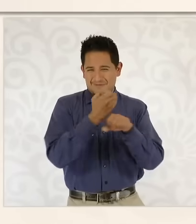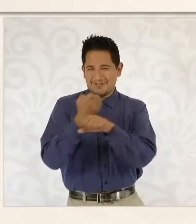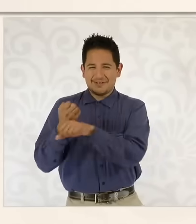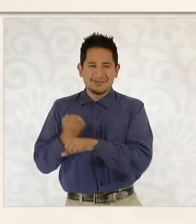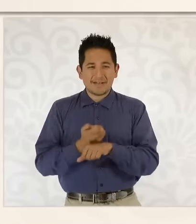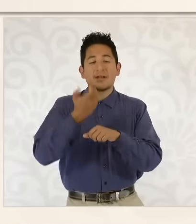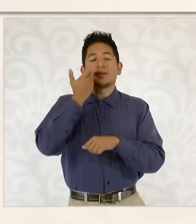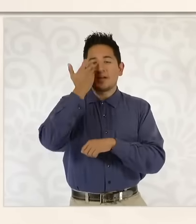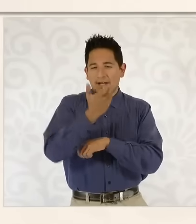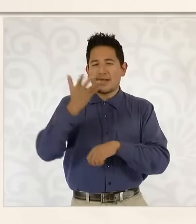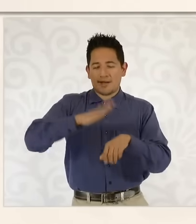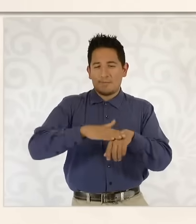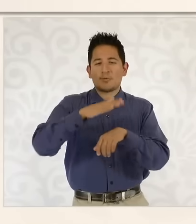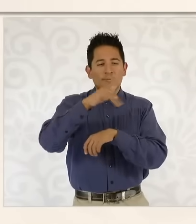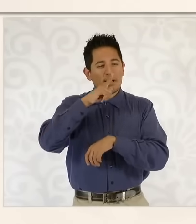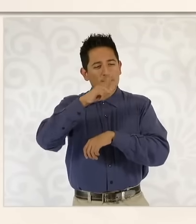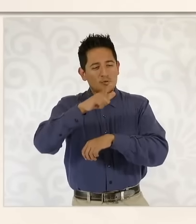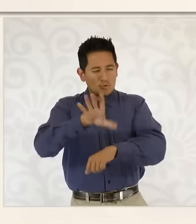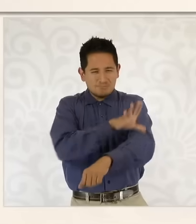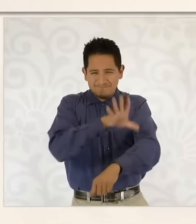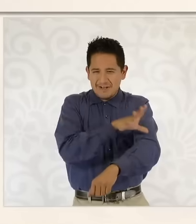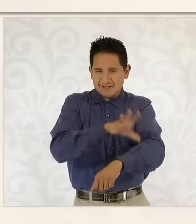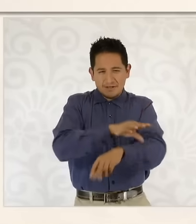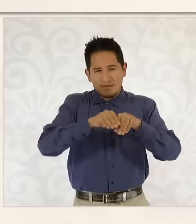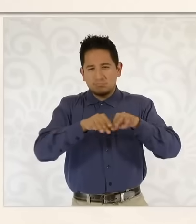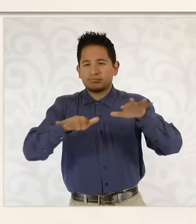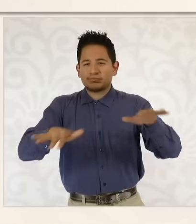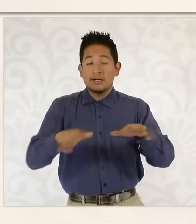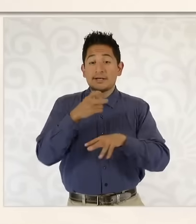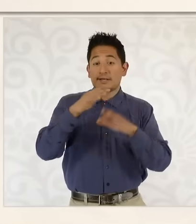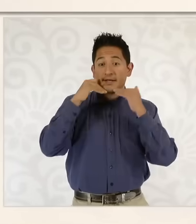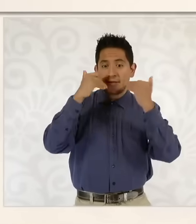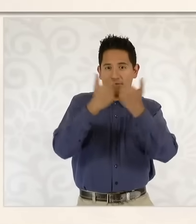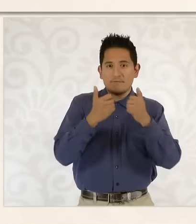Estamos distribuyendo de una mejor manera y más eficiente la energía que ya estamos generando y